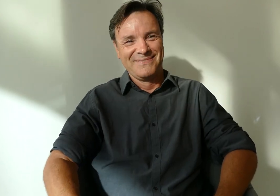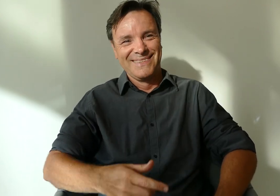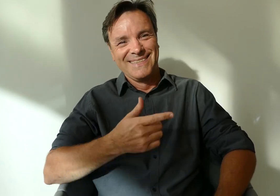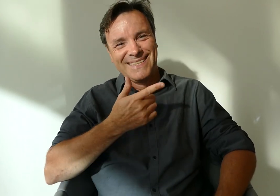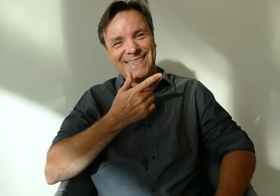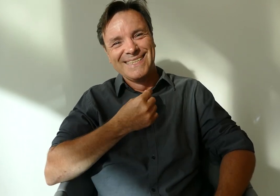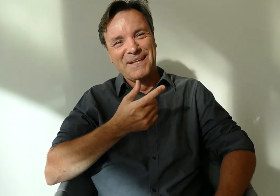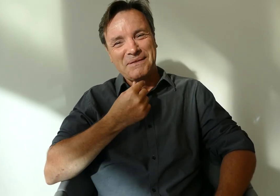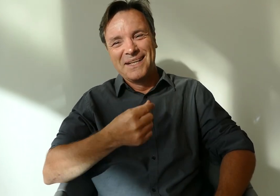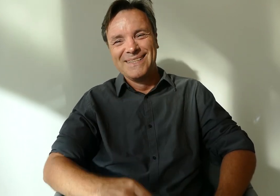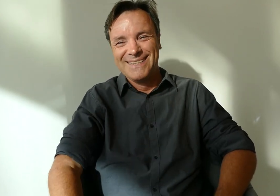C'était sympa !